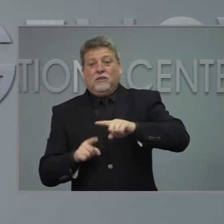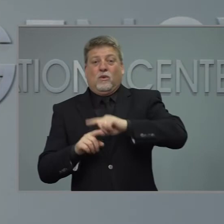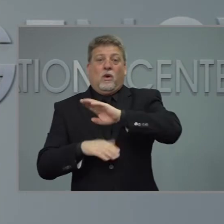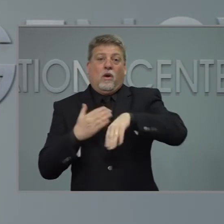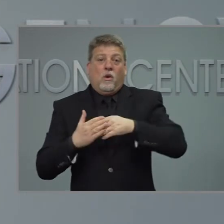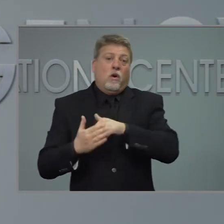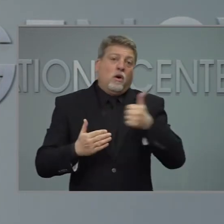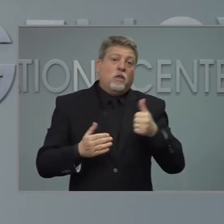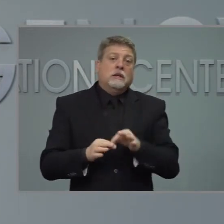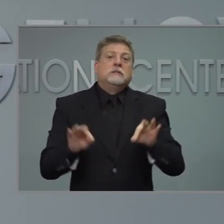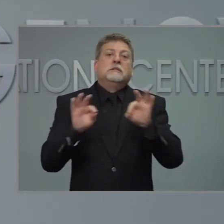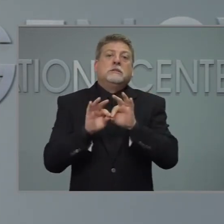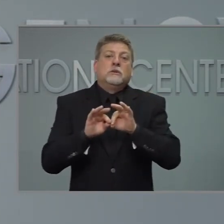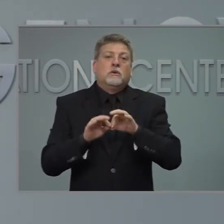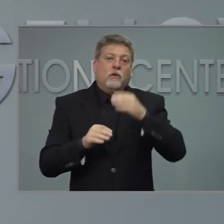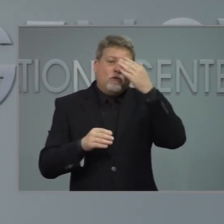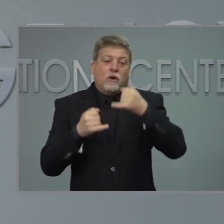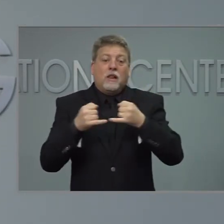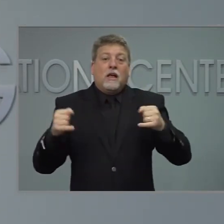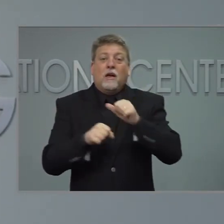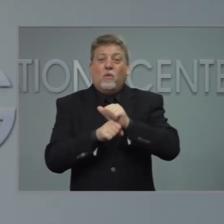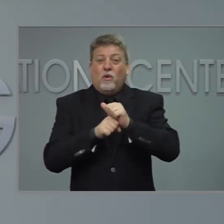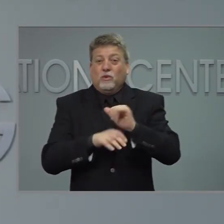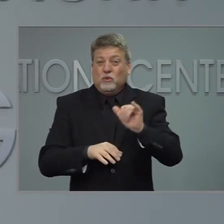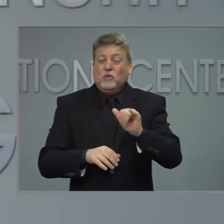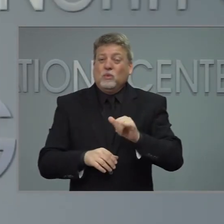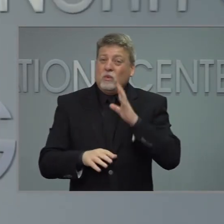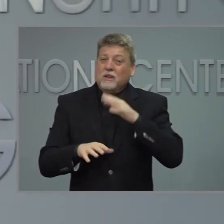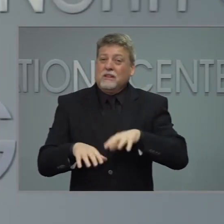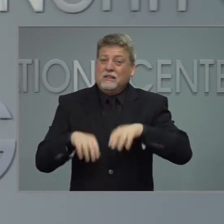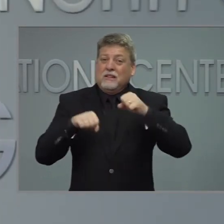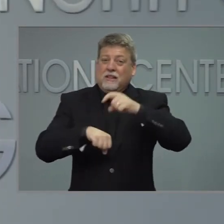otros trabajadores esenciales de primera línea.